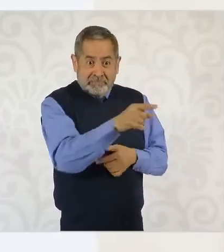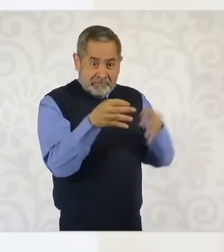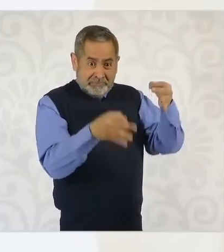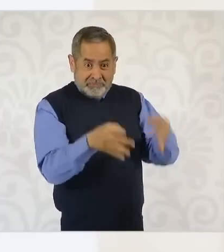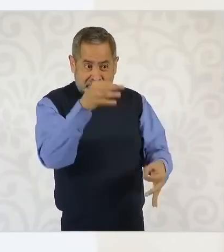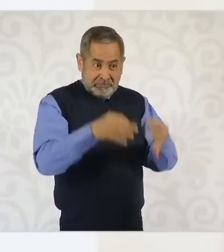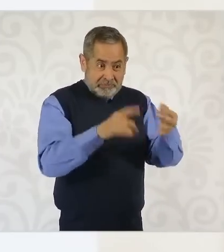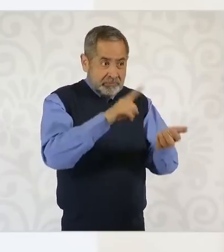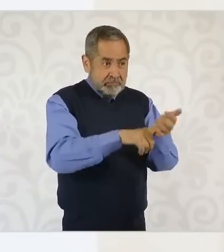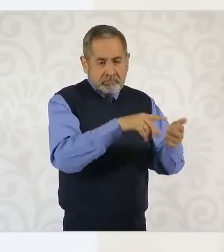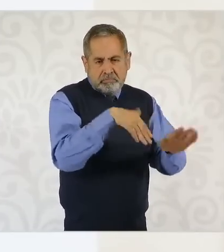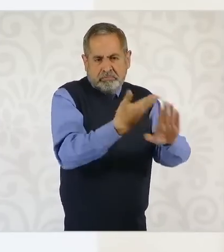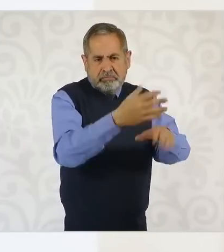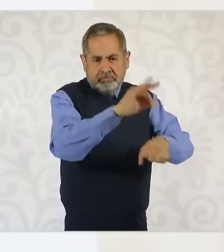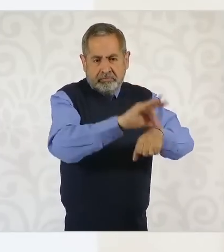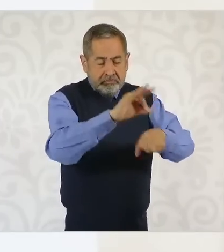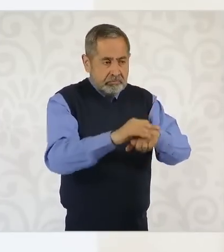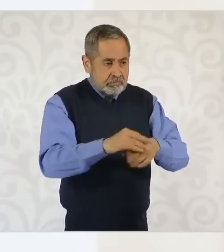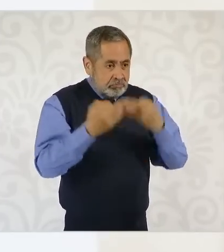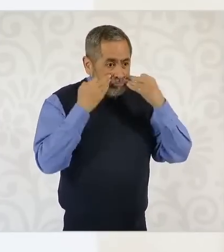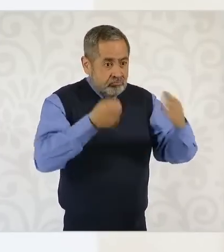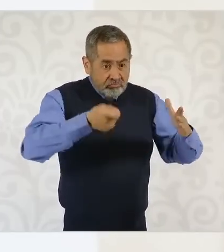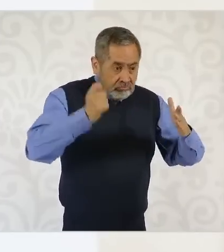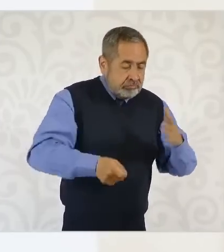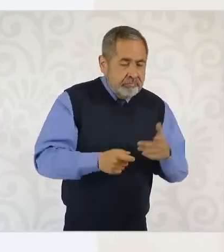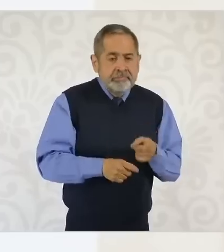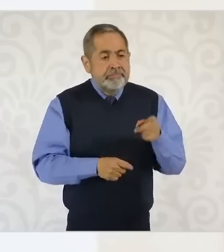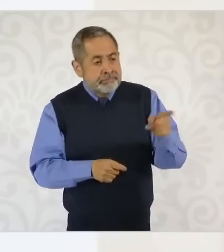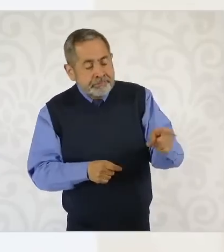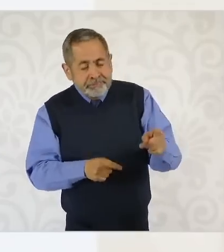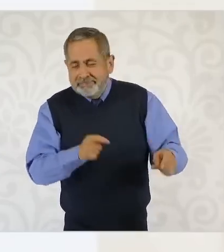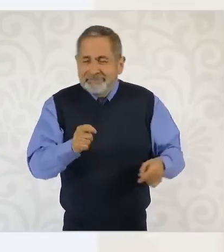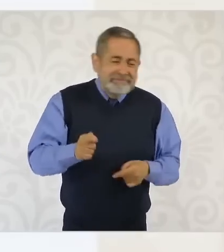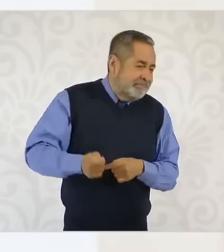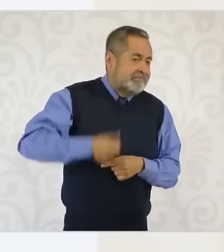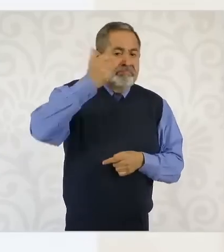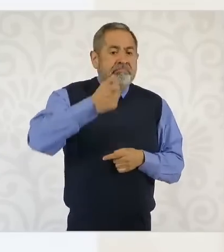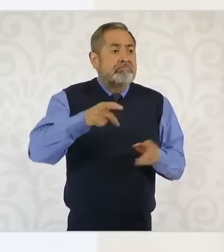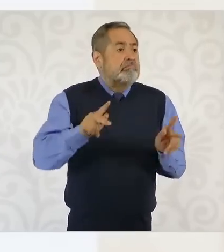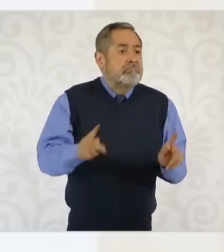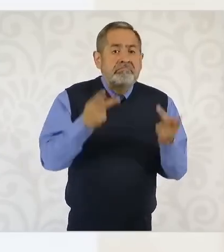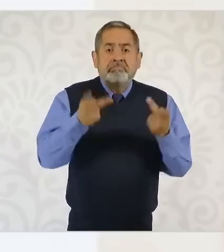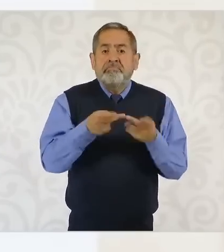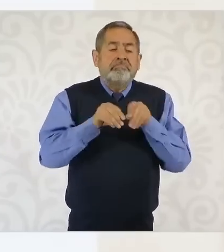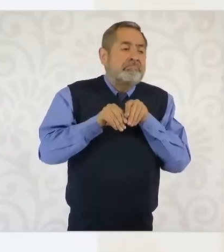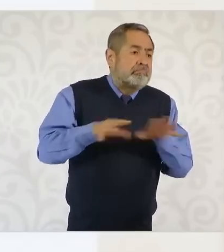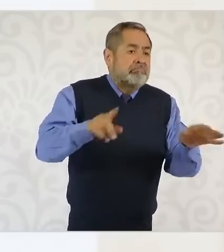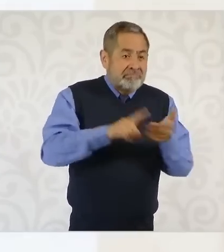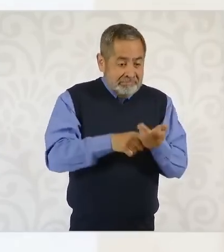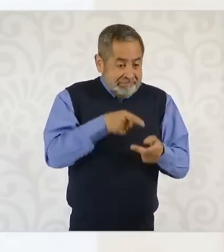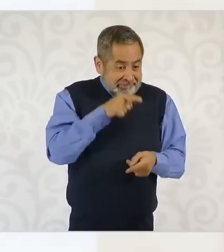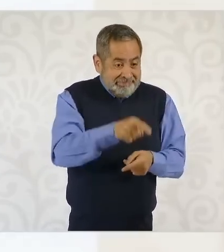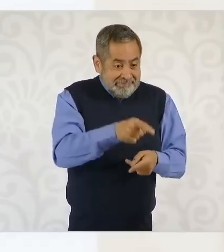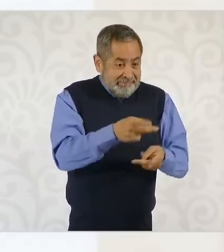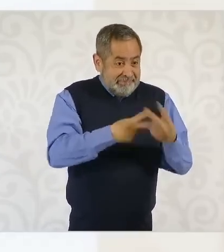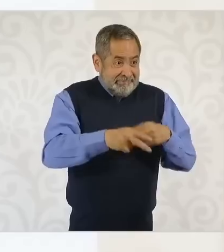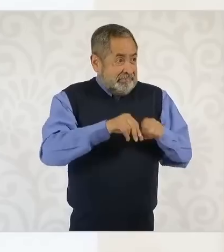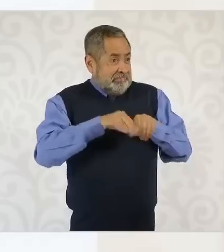demostró que la aprobación del primer fármaco con opioides que se vendió y promovió masivamente se